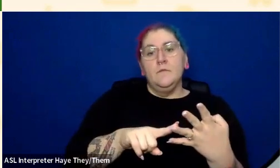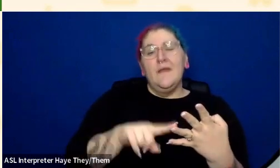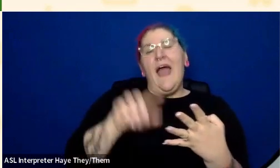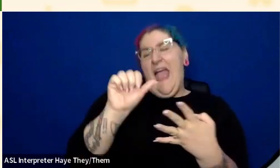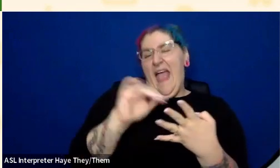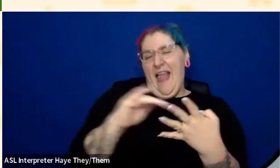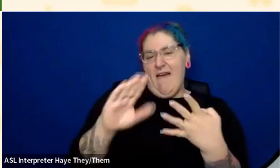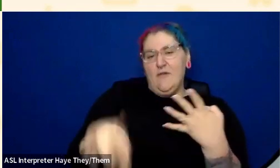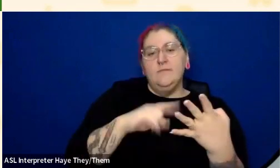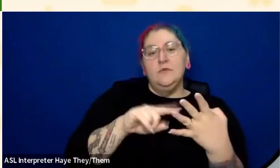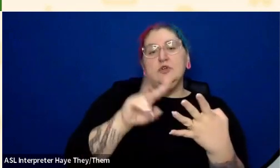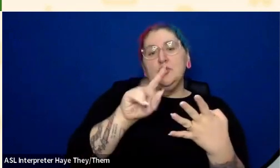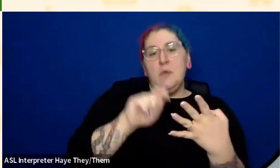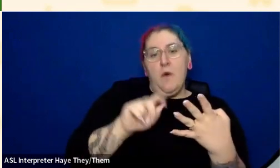Eso es 2.3.2.